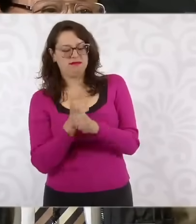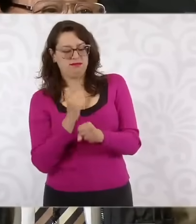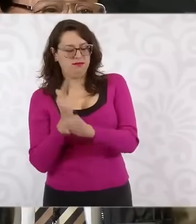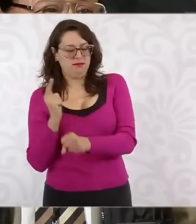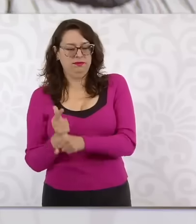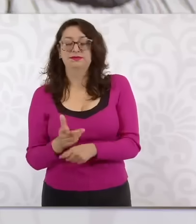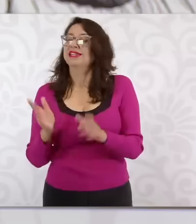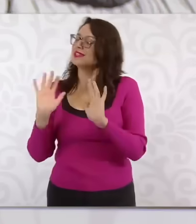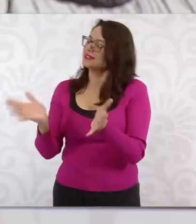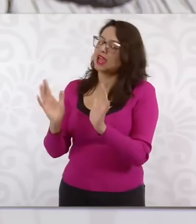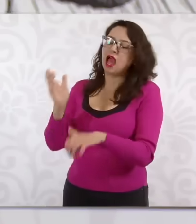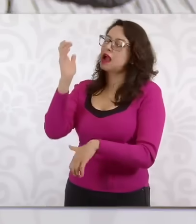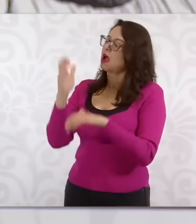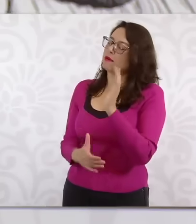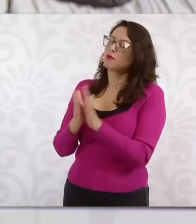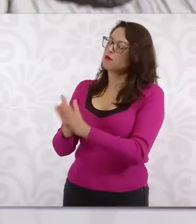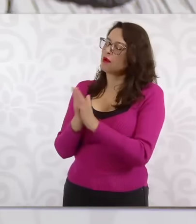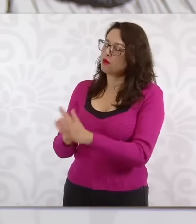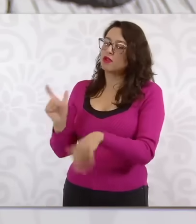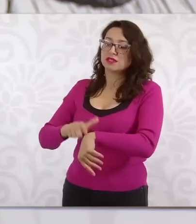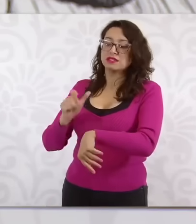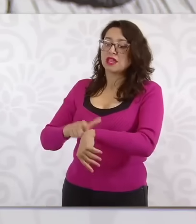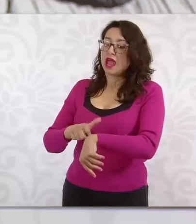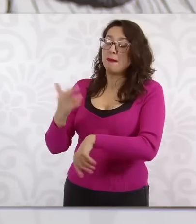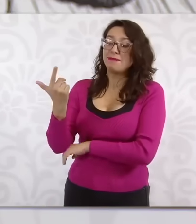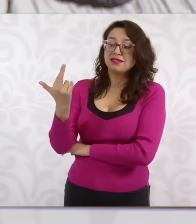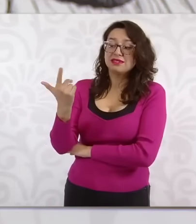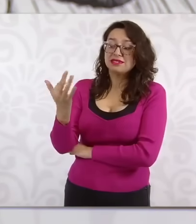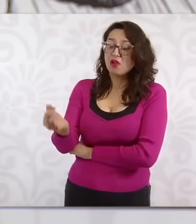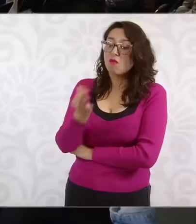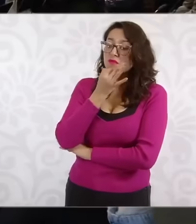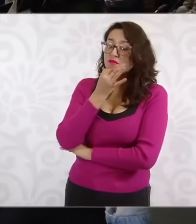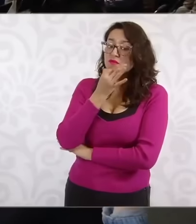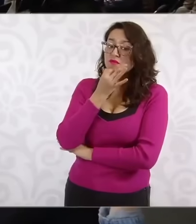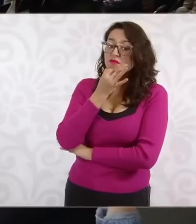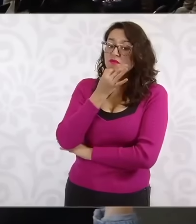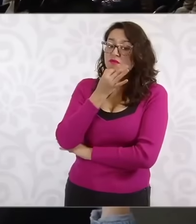ya, reina, para que los demás pregunten. Ya llevas 25 minutos. Ah, pero ah, todavía me faltan 20.